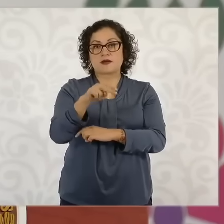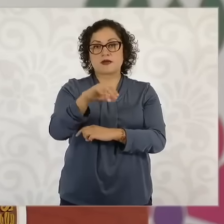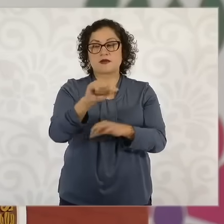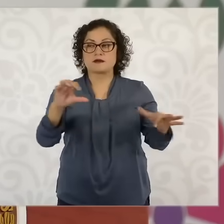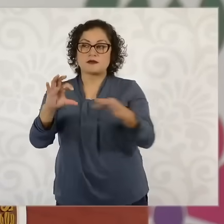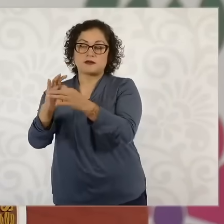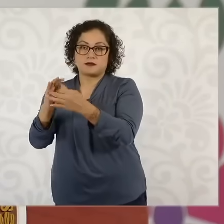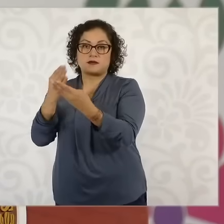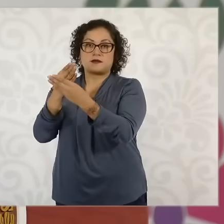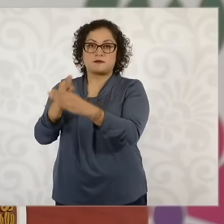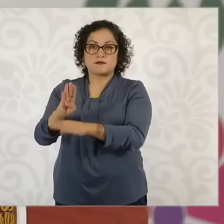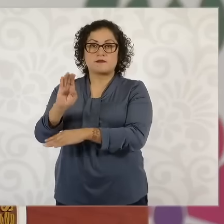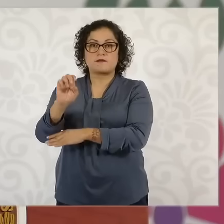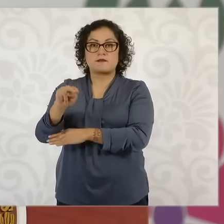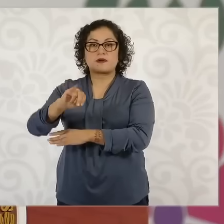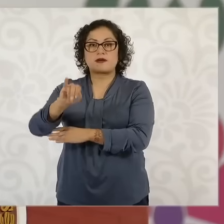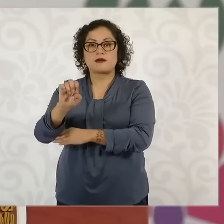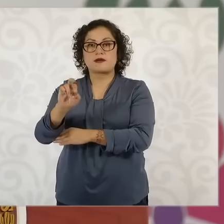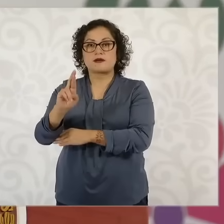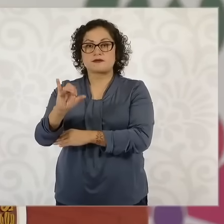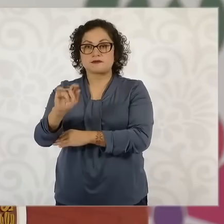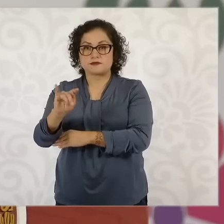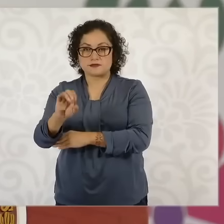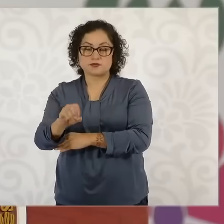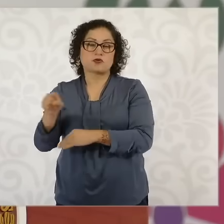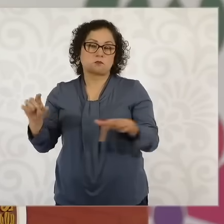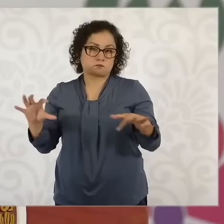tenemos nuestra pasarela de pagos. Entonces, estamos trabajando muy de la mano con ellos y